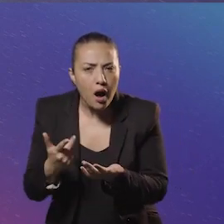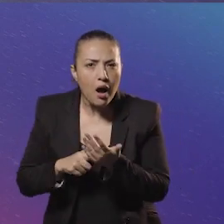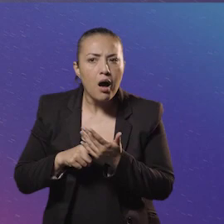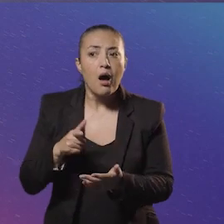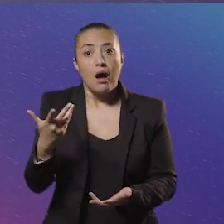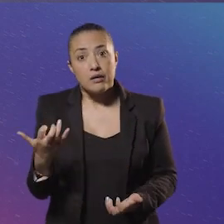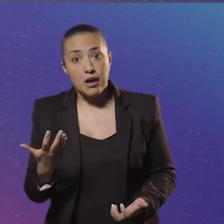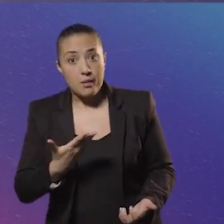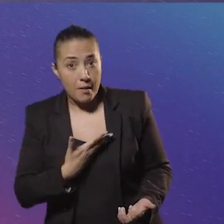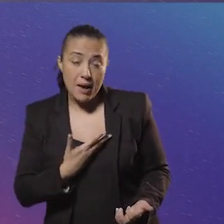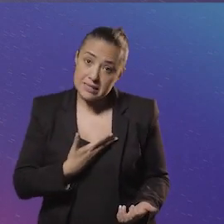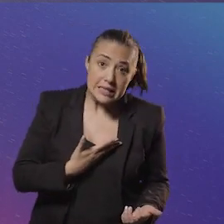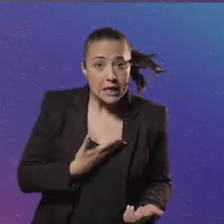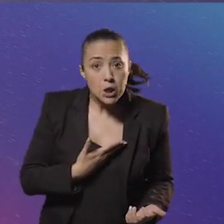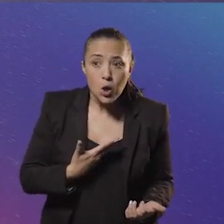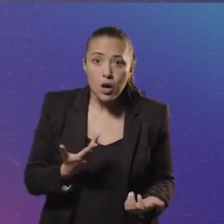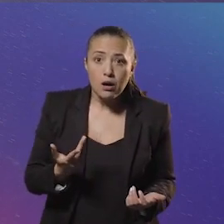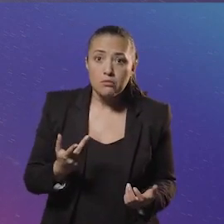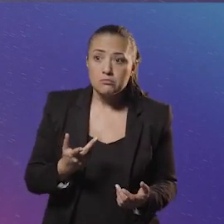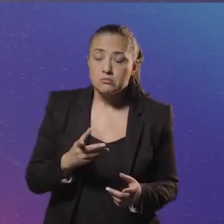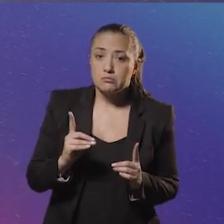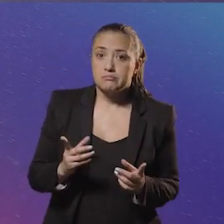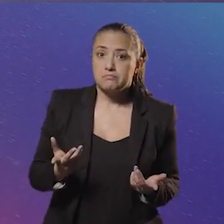si desea ser madre o no,